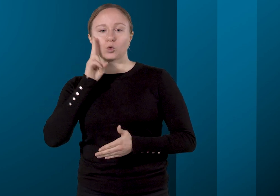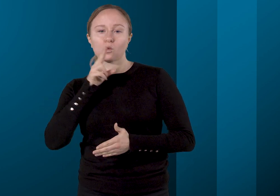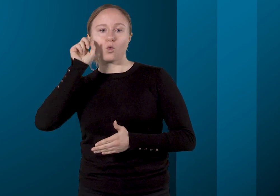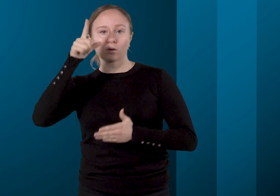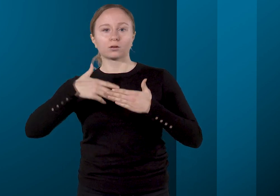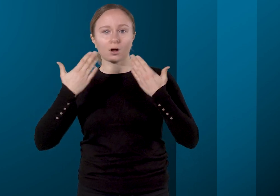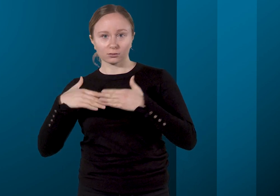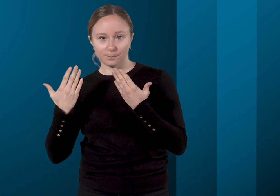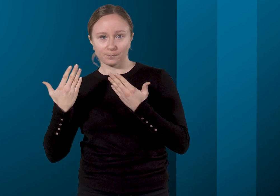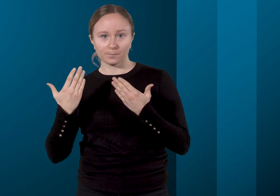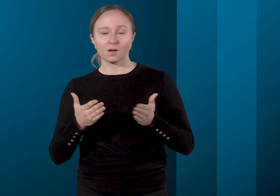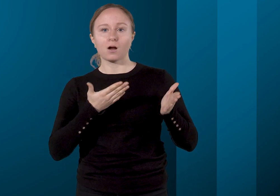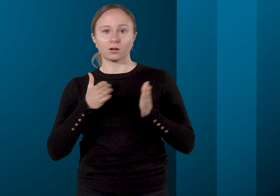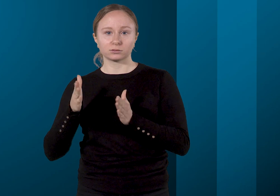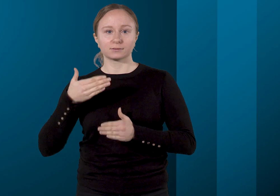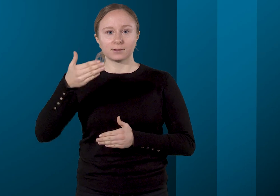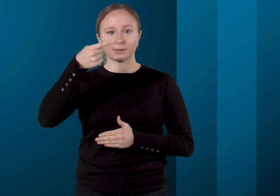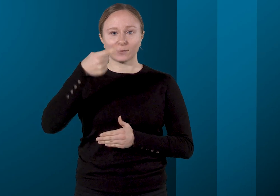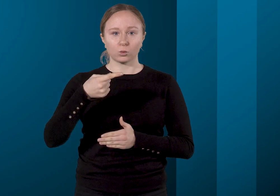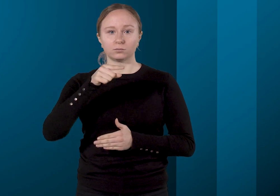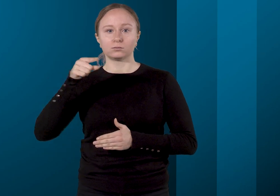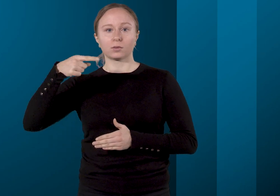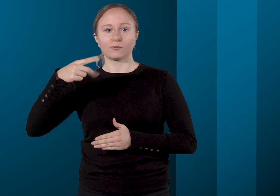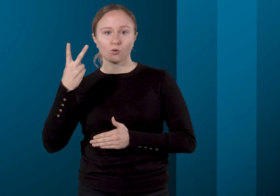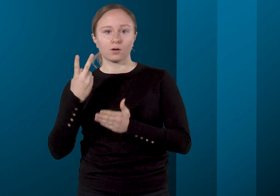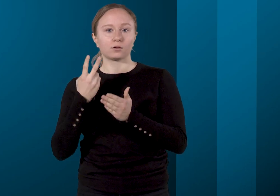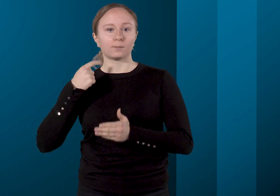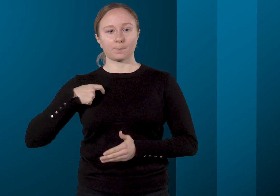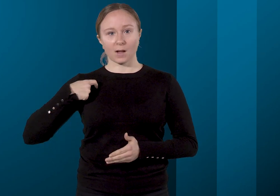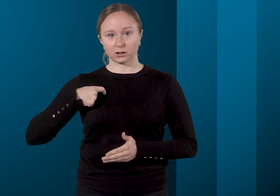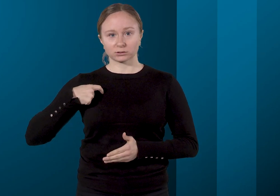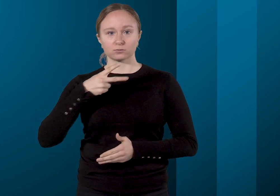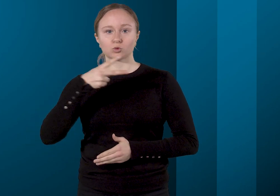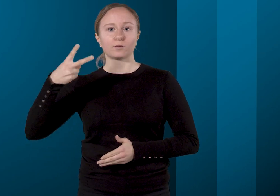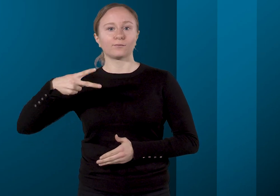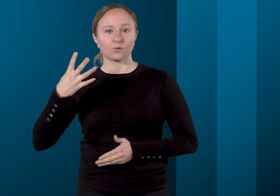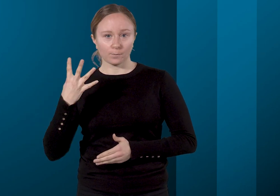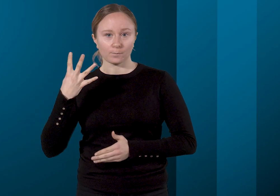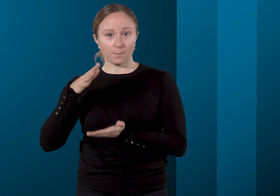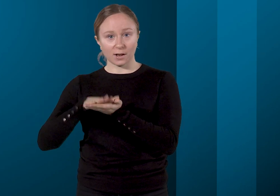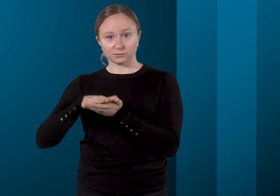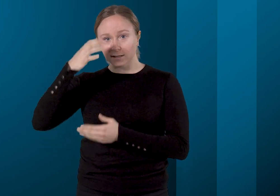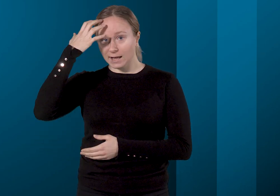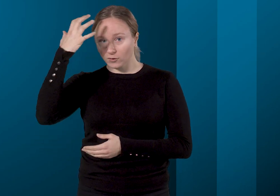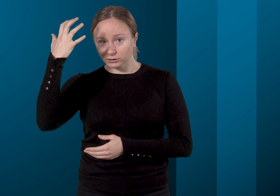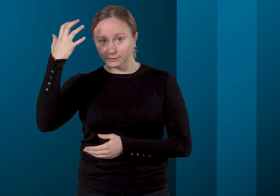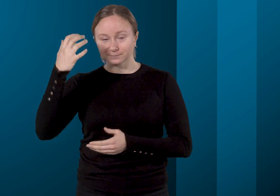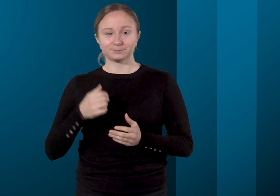dövas nationella kulturdagar, arrangeras den 10-12 maj 2024 i Helsingfors.